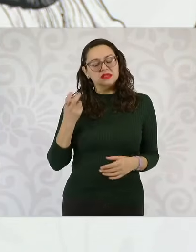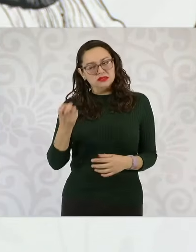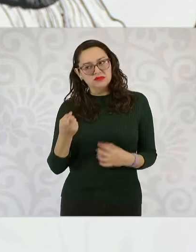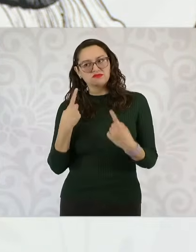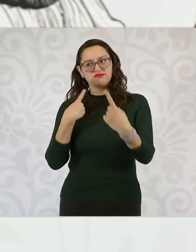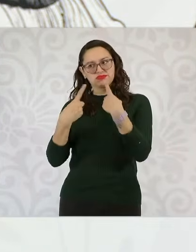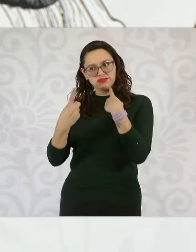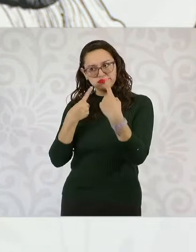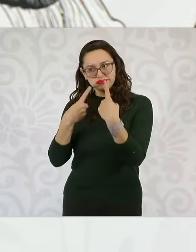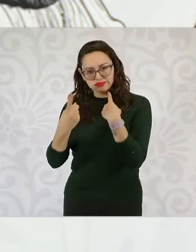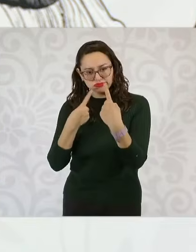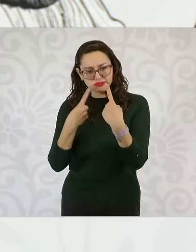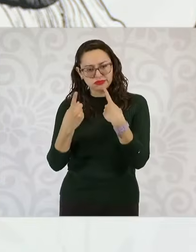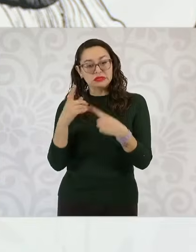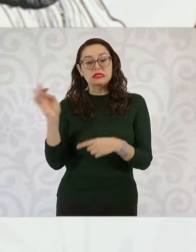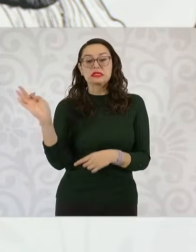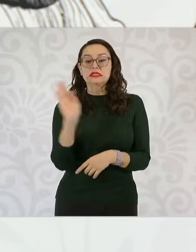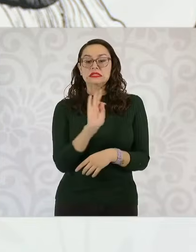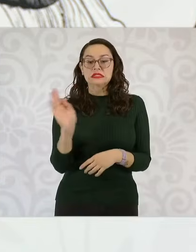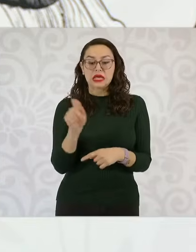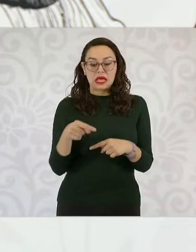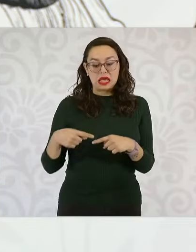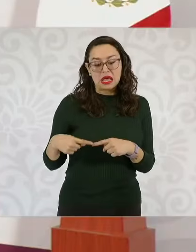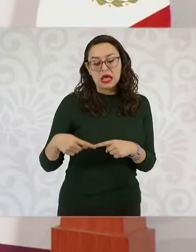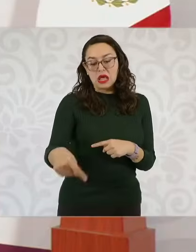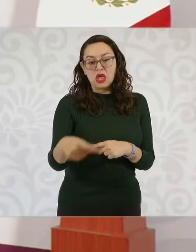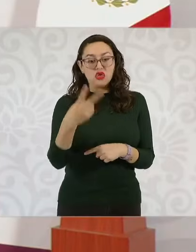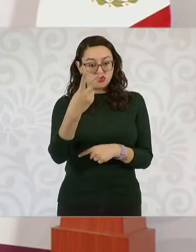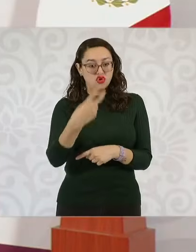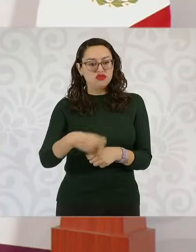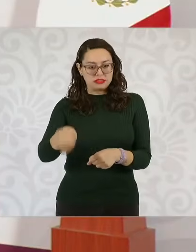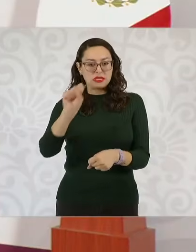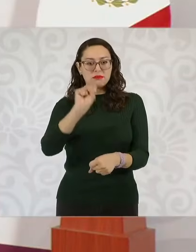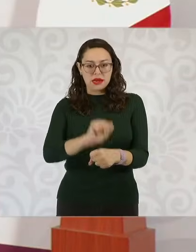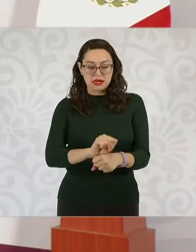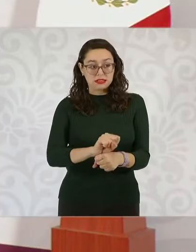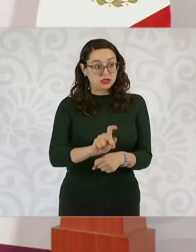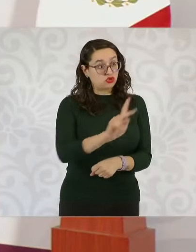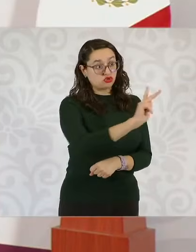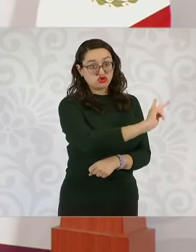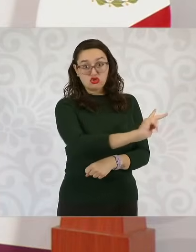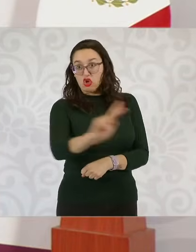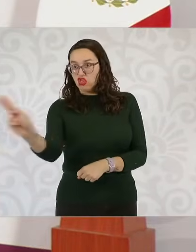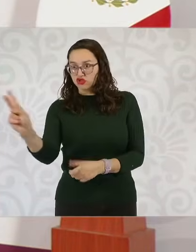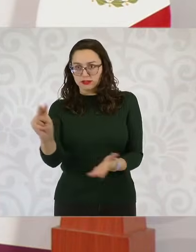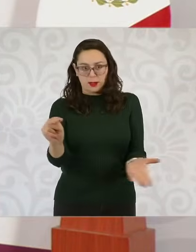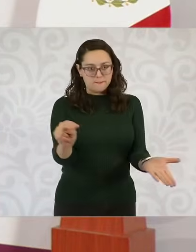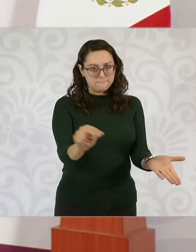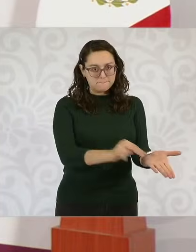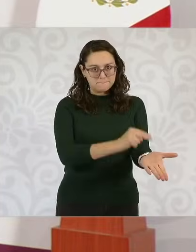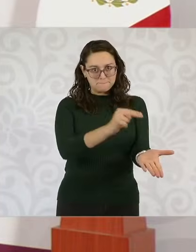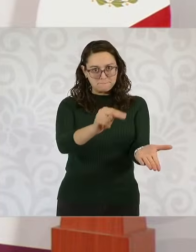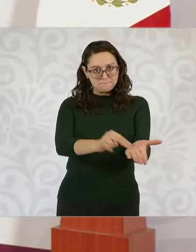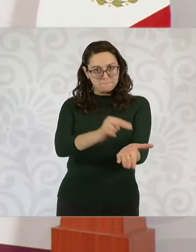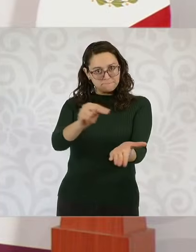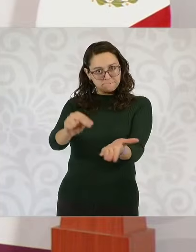unas dos semanas más o menos verad ya estemos firmando e con todos los gasolineros Pues que